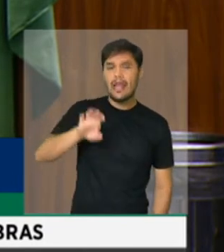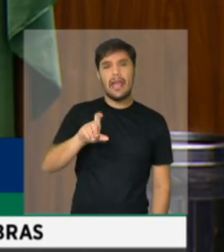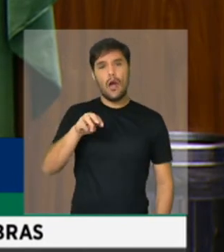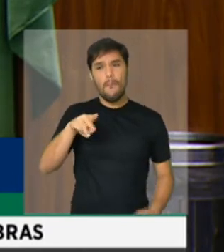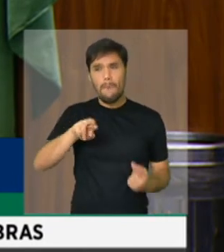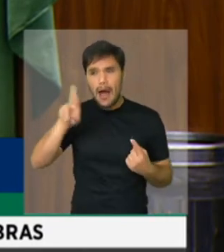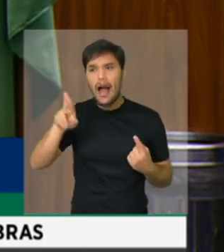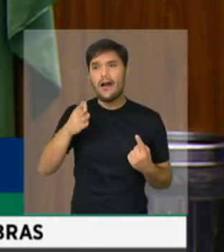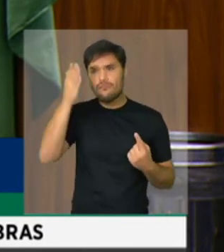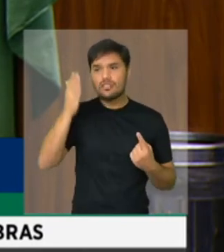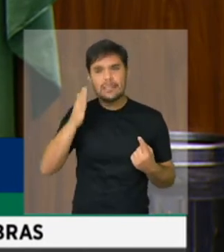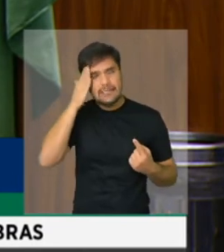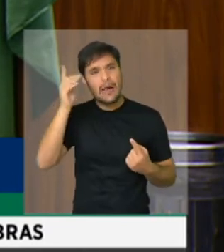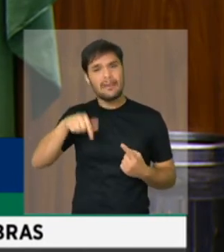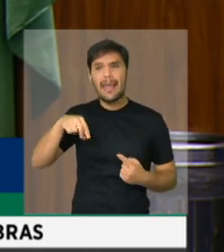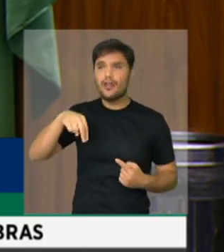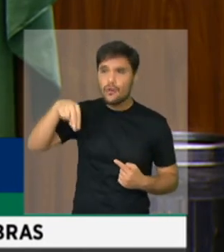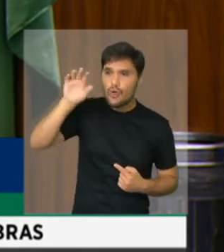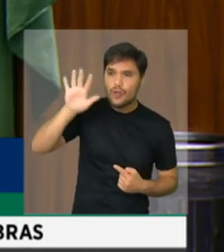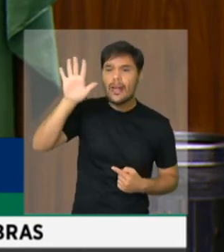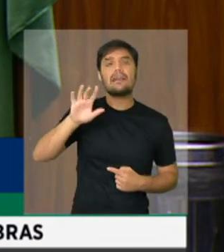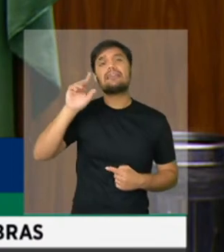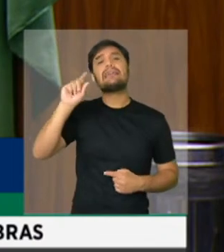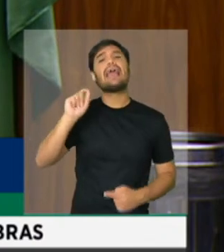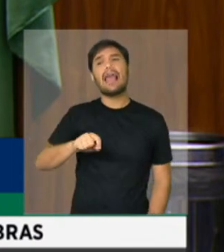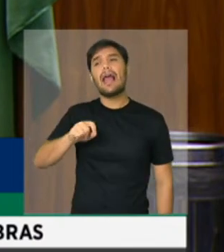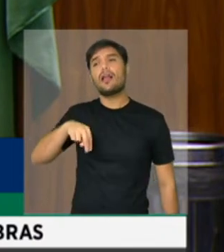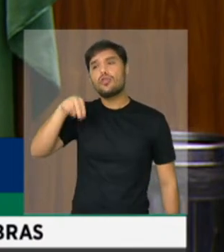QUE É DO NORDESTE, DEPUTADO ELYMAR, VOSSA EXCELÊNCIA QUE É DO NORDESTE. QUEM É DO NORDESTE SABE QUANTO É